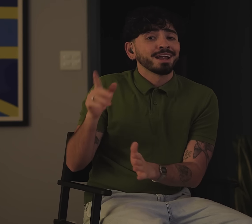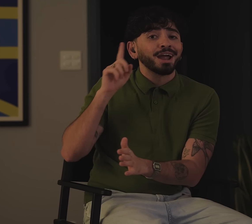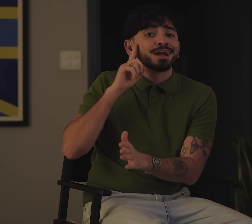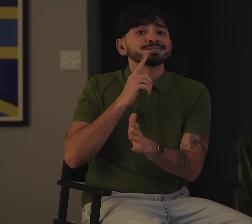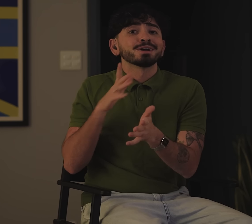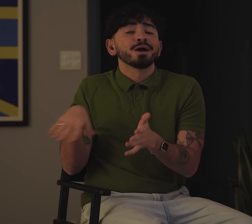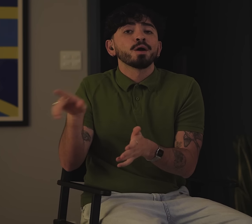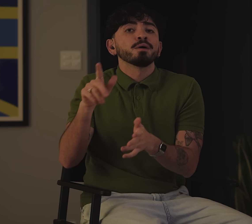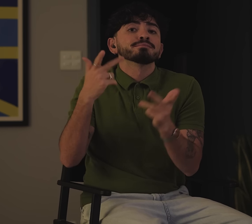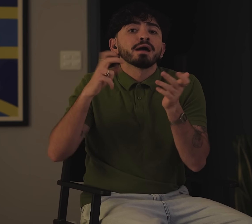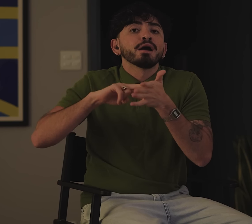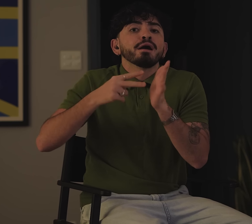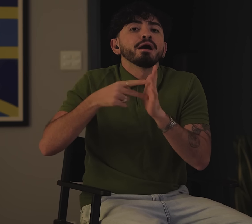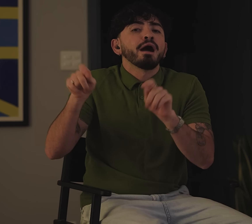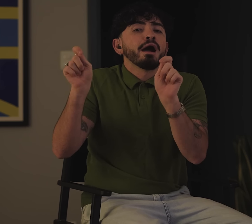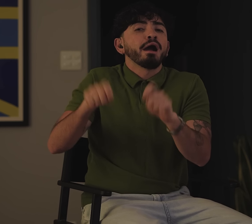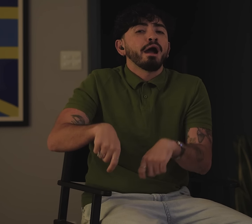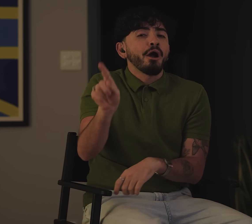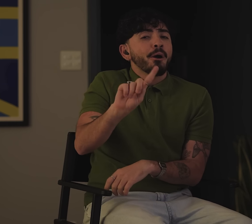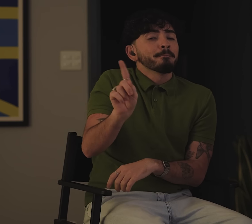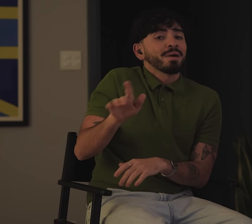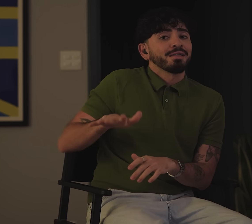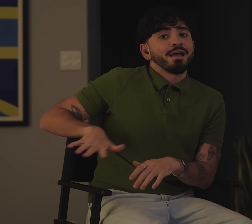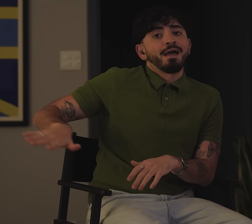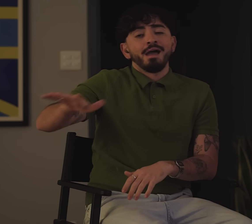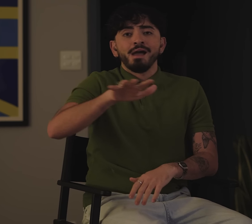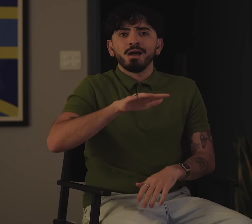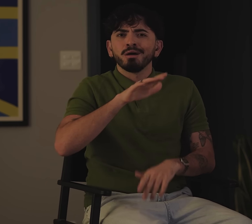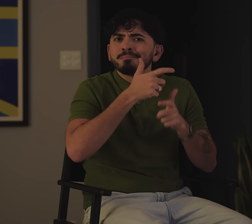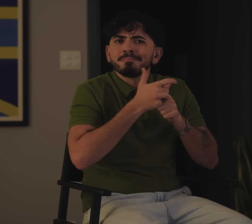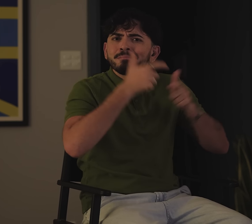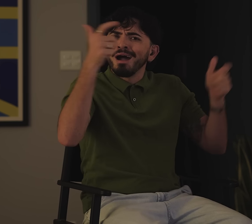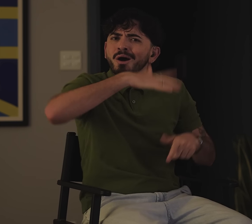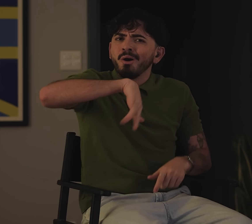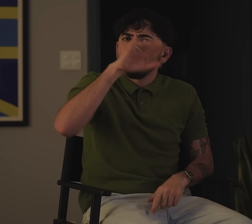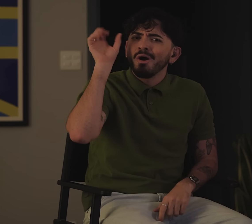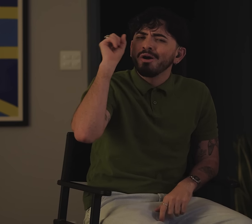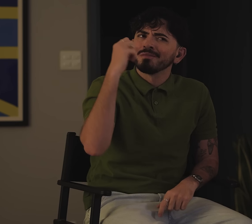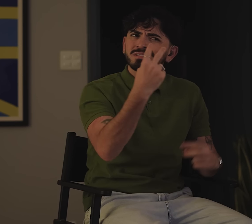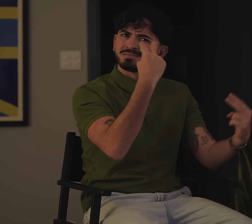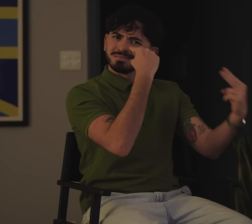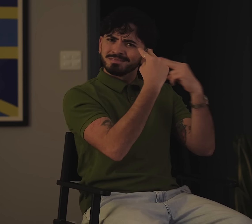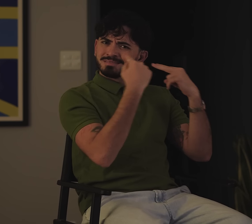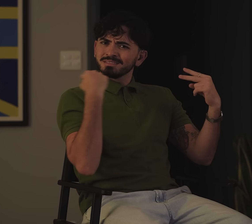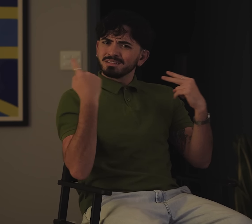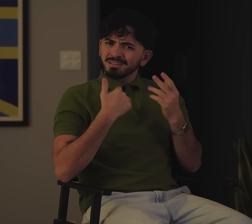Era assim que grande parte da sociedade enxergava a gente.